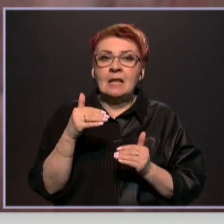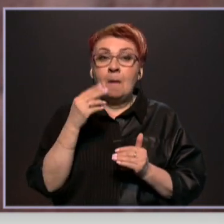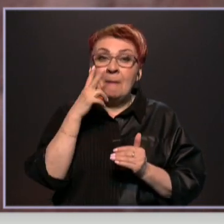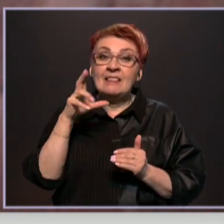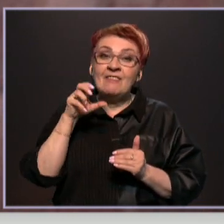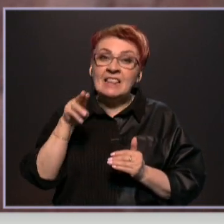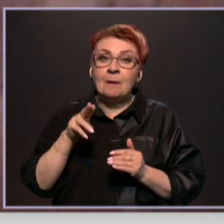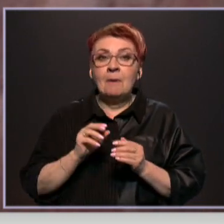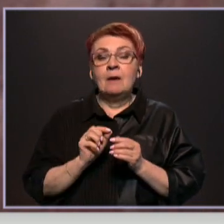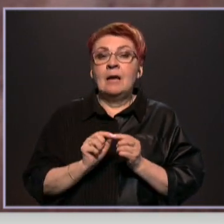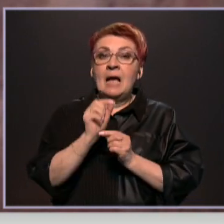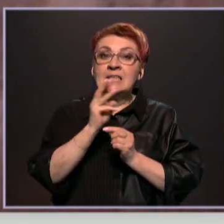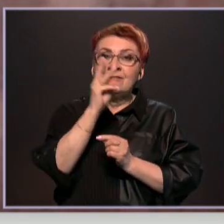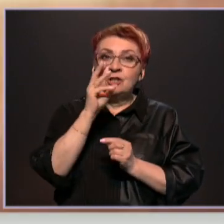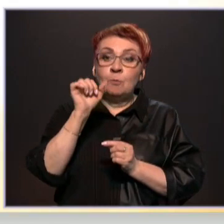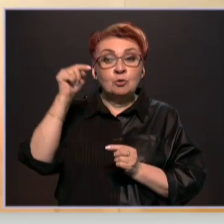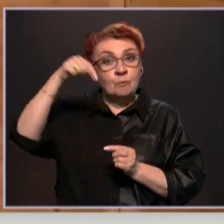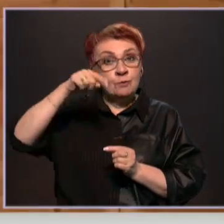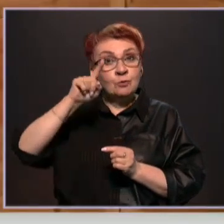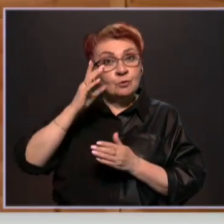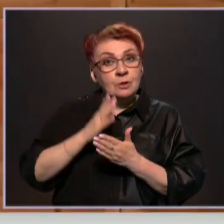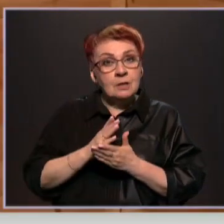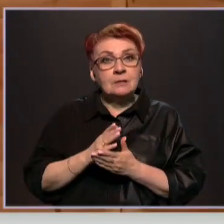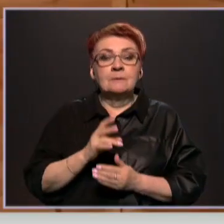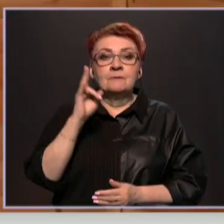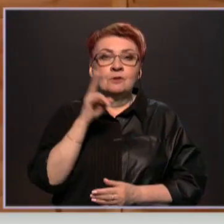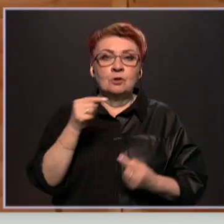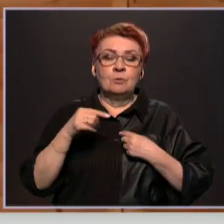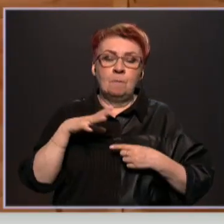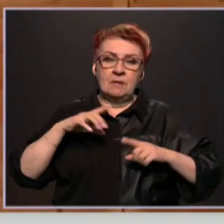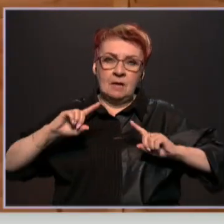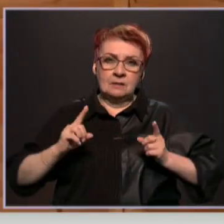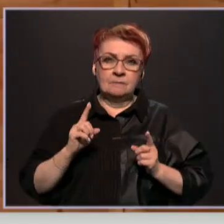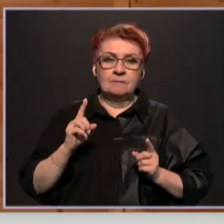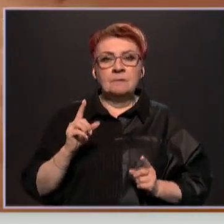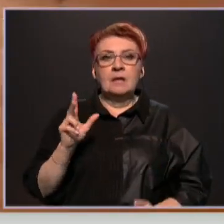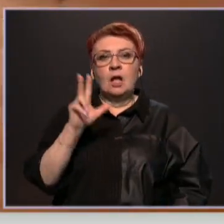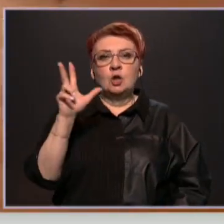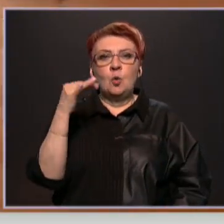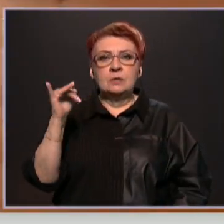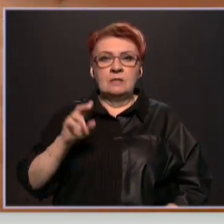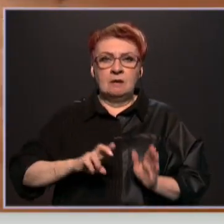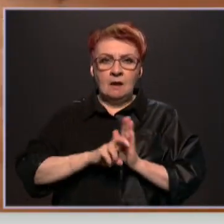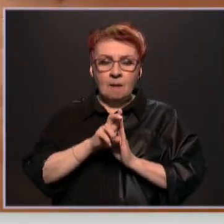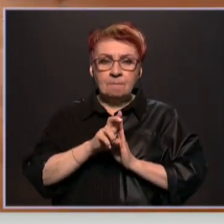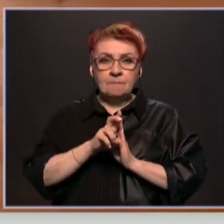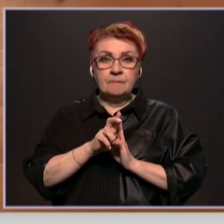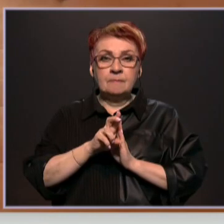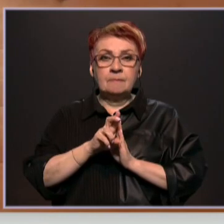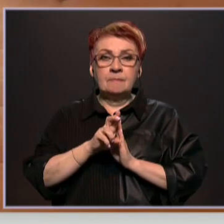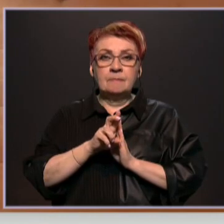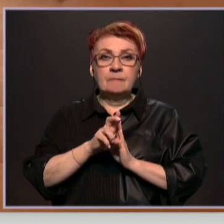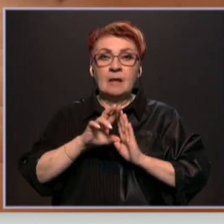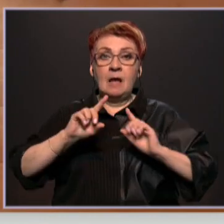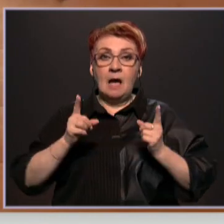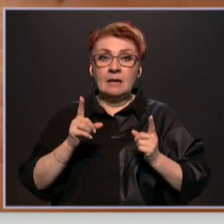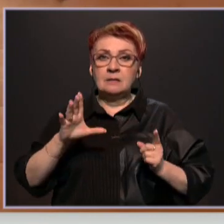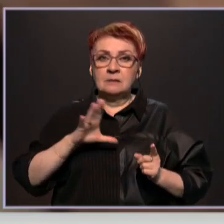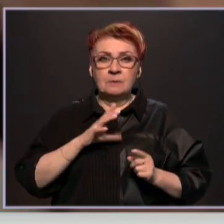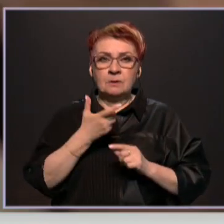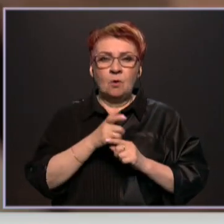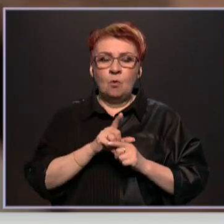считаю нет ничего в этих свечах был арестован в Троицком храме арест происходил очень подло это